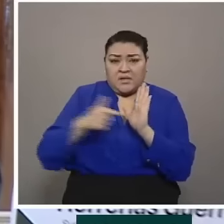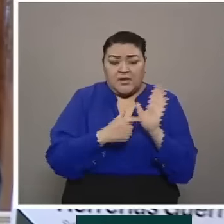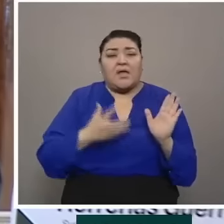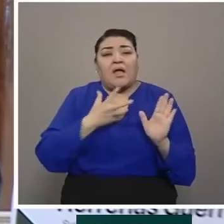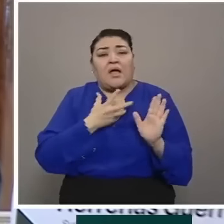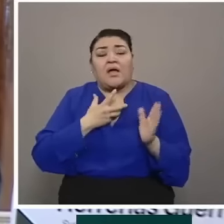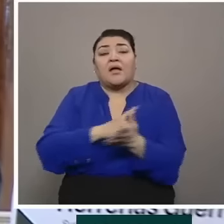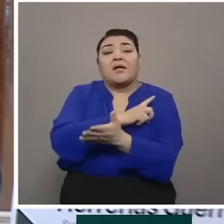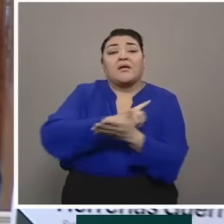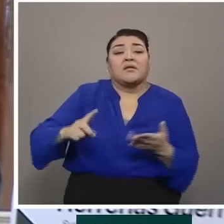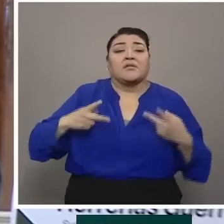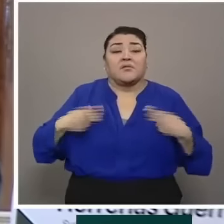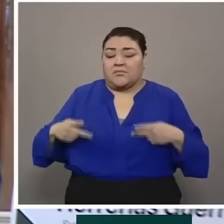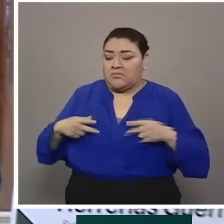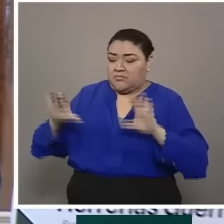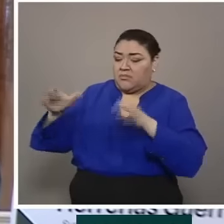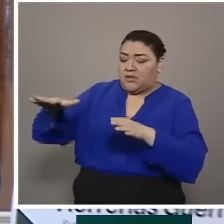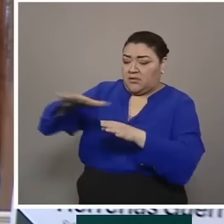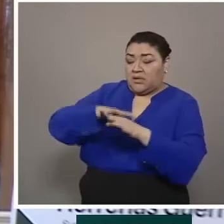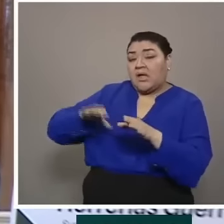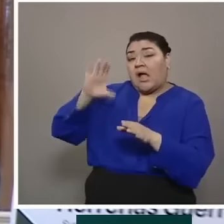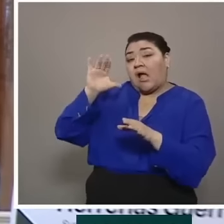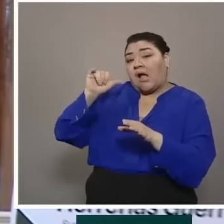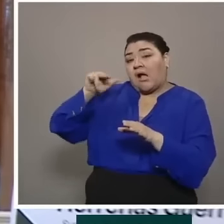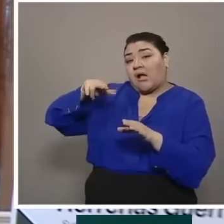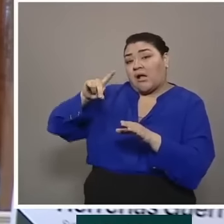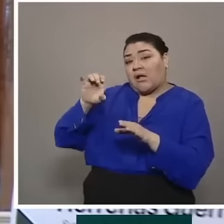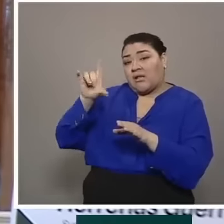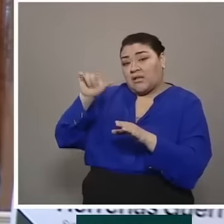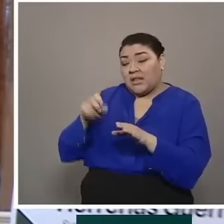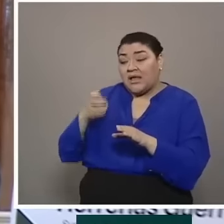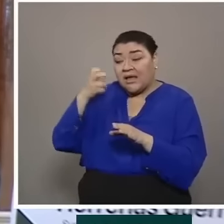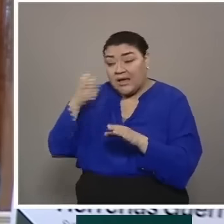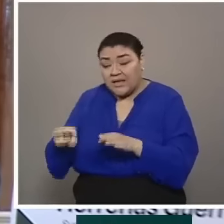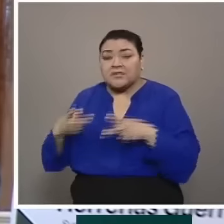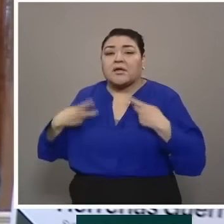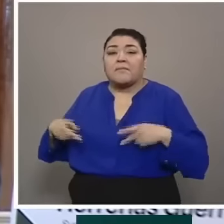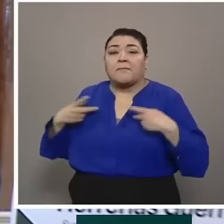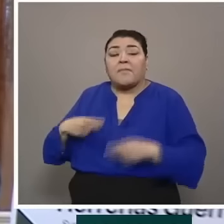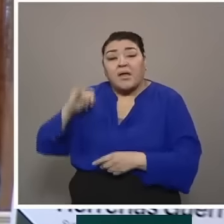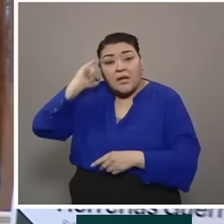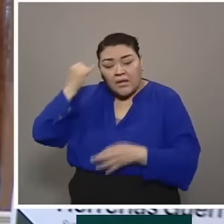Candelaria a ser formalmente reconocido como una comunidad indígena con derecho a ejercer